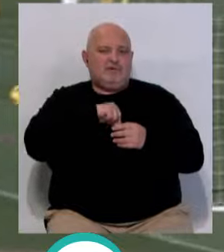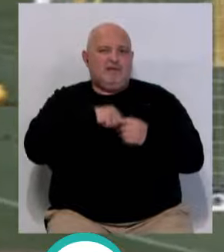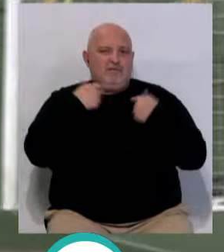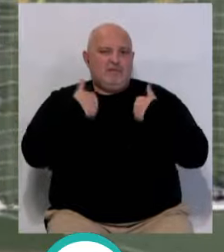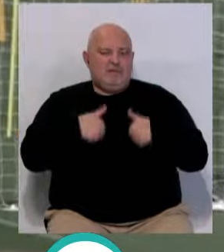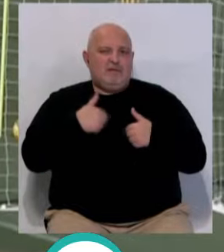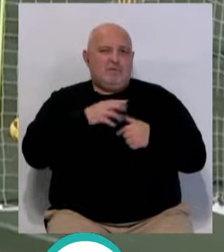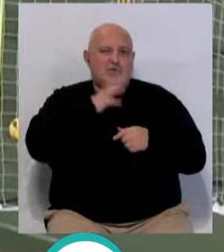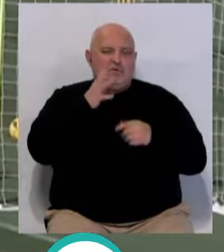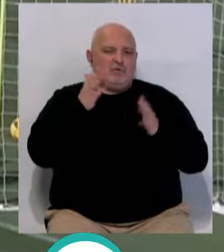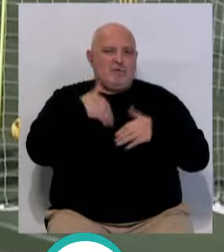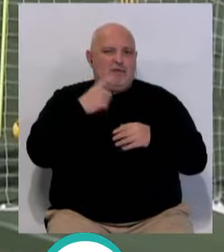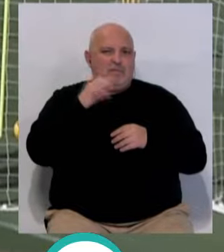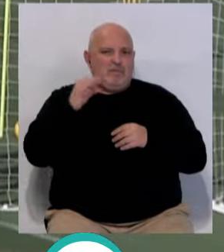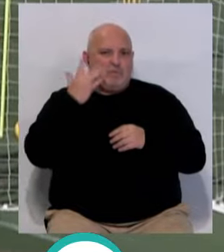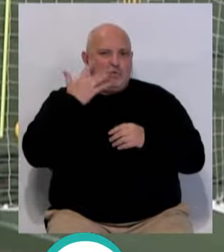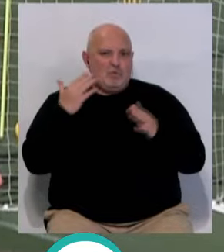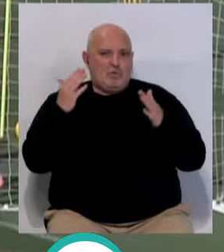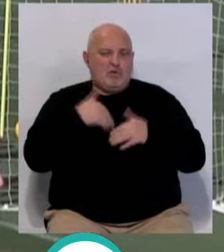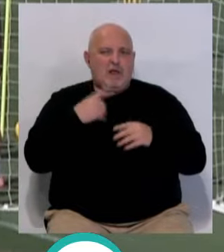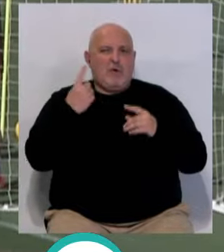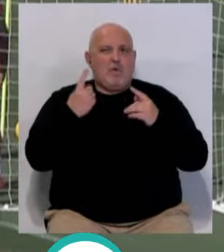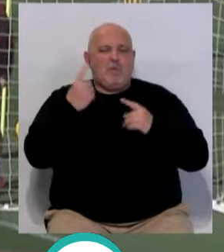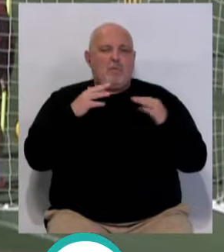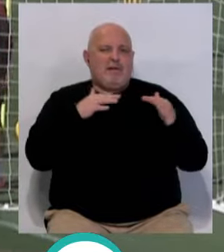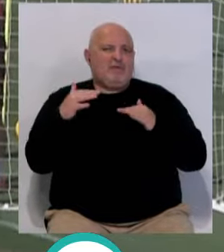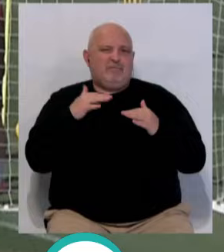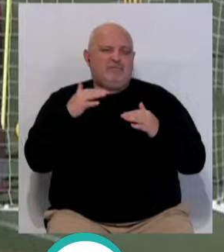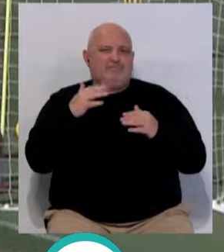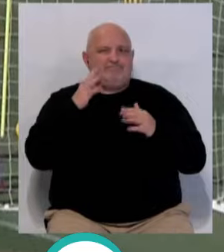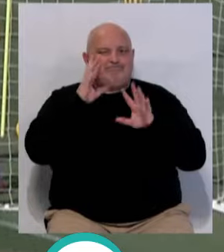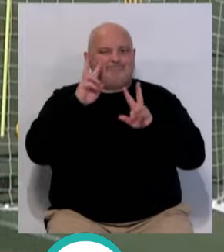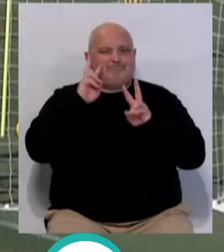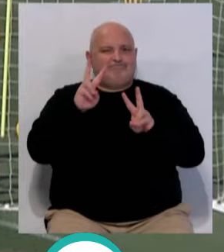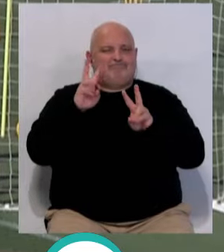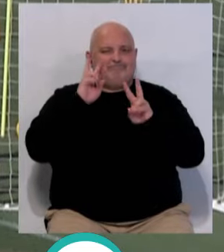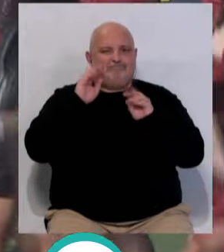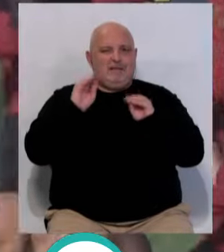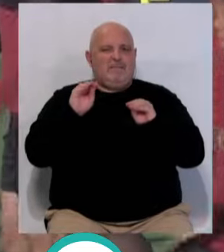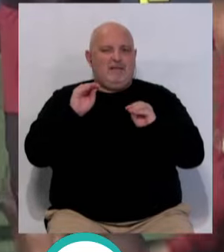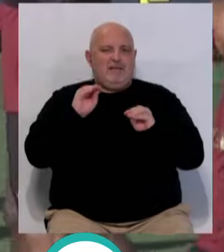un poco porque no está al 100% ha tenido partido donde se se ha visto bastante deficiencia en el